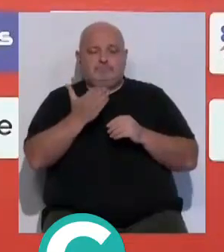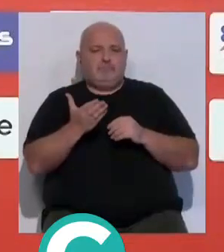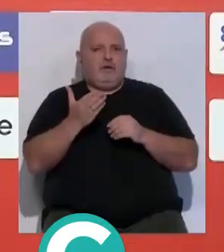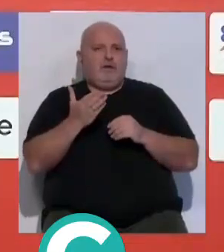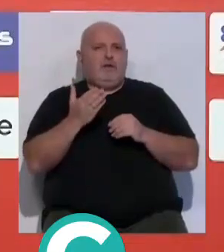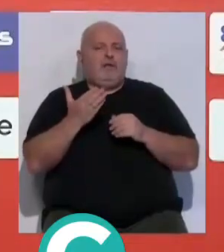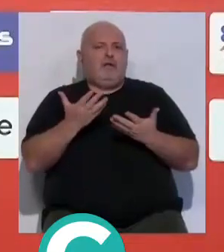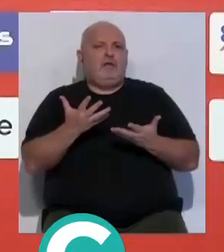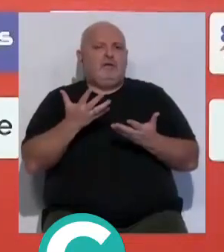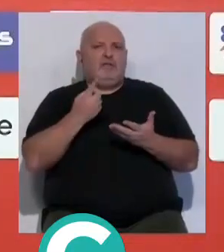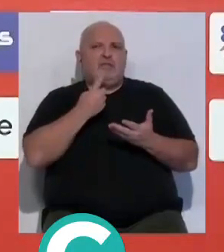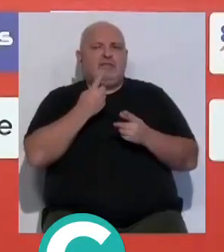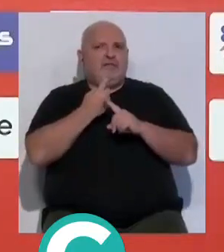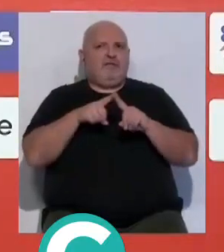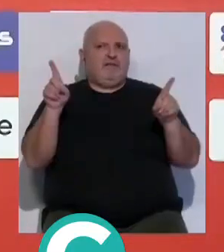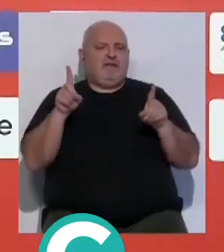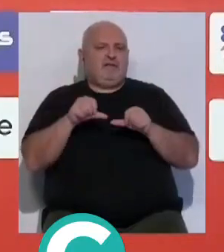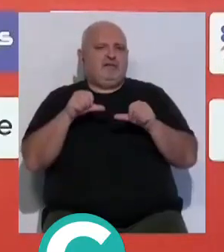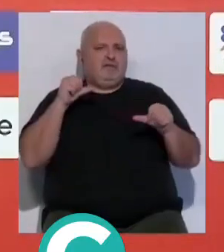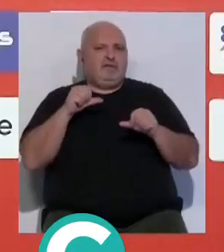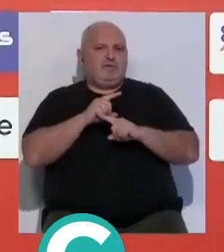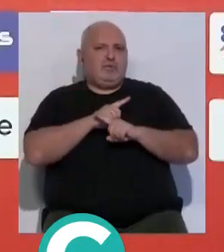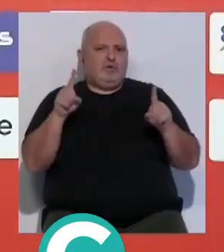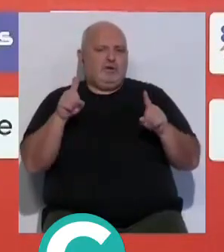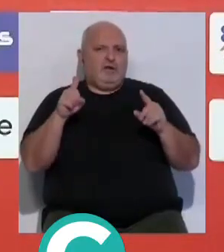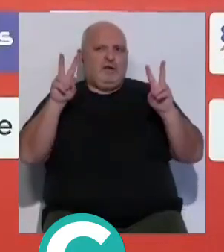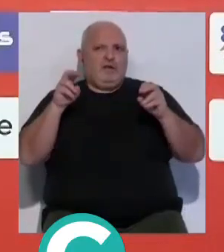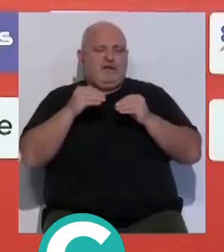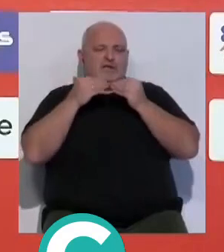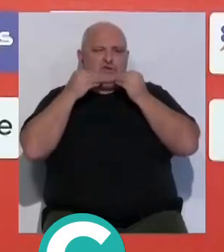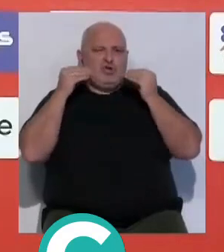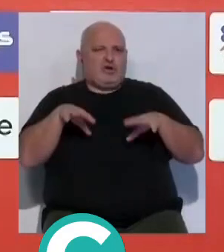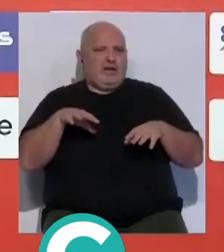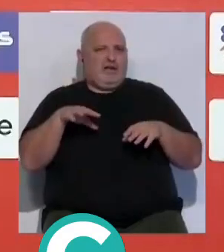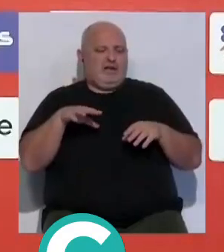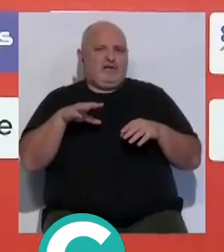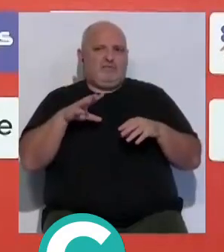como es algo tan diferente que nunca ha pasado para nosotros en la historia creo no sé lo que